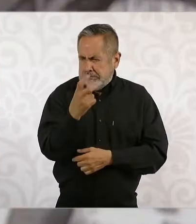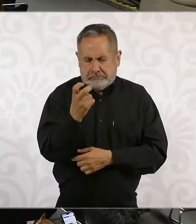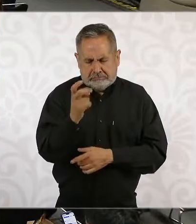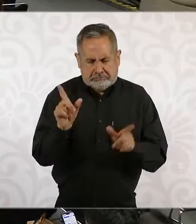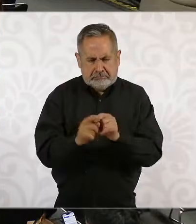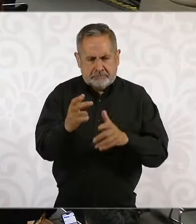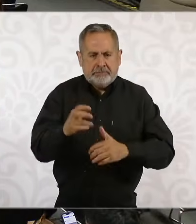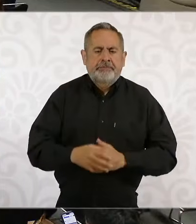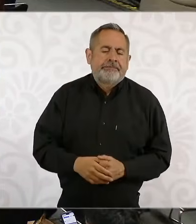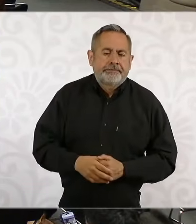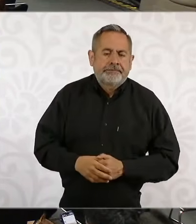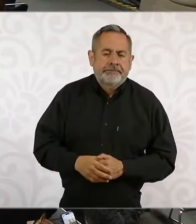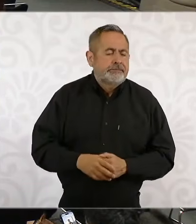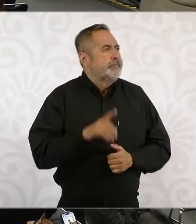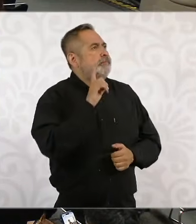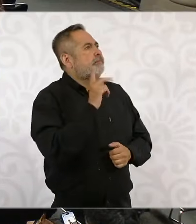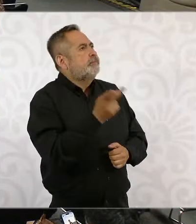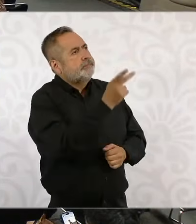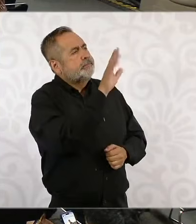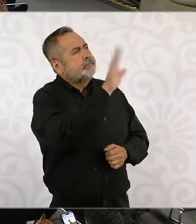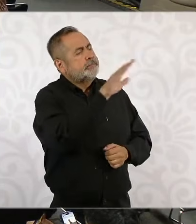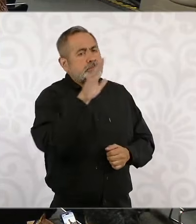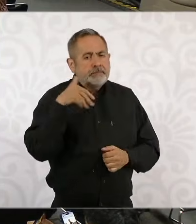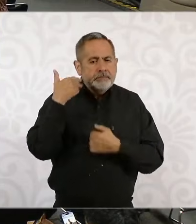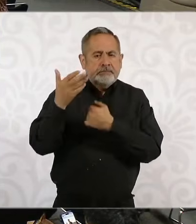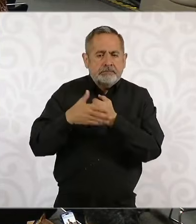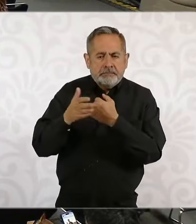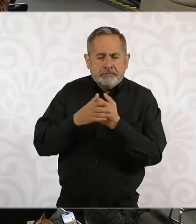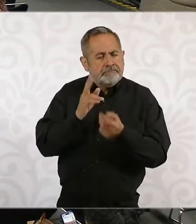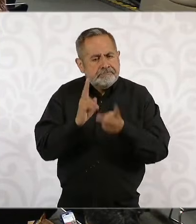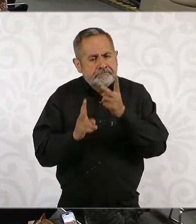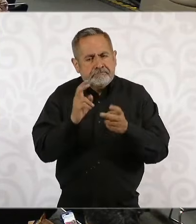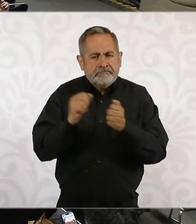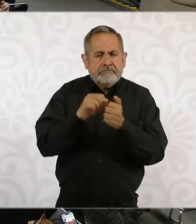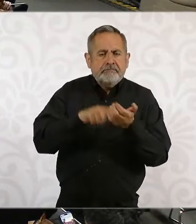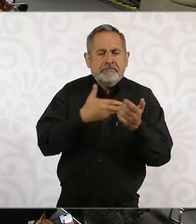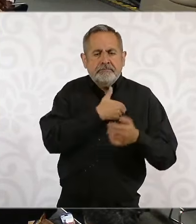ya nada más para precisar, en el próximo diálogo que se dé con el presidente de Estados Unidos,